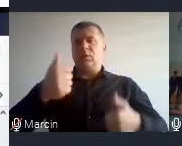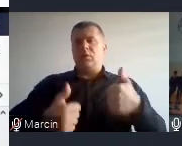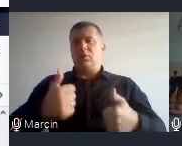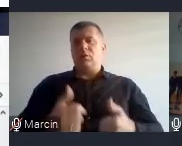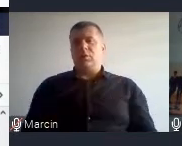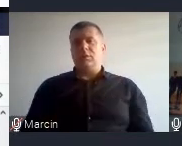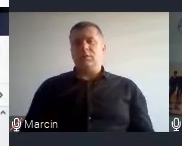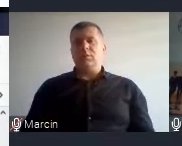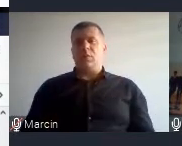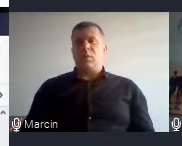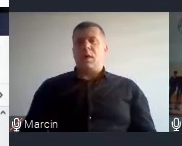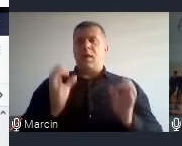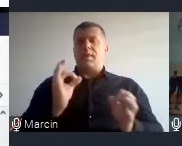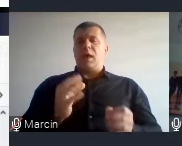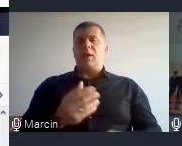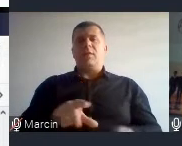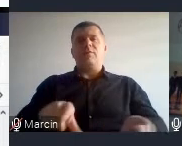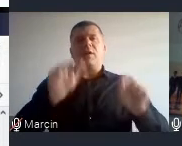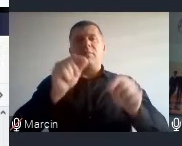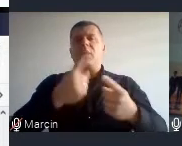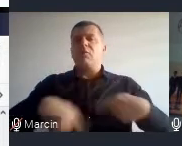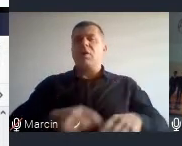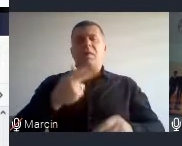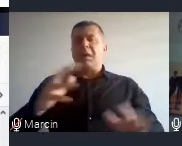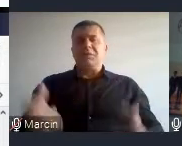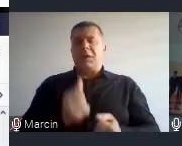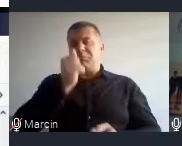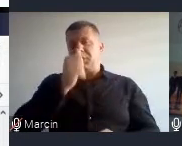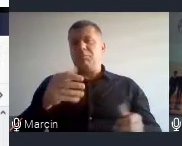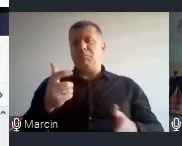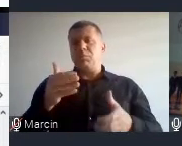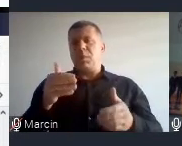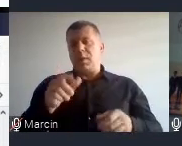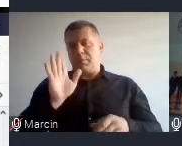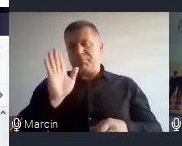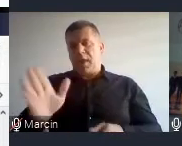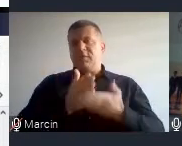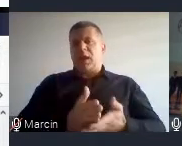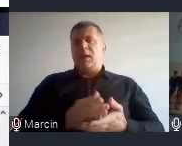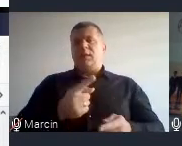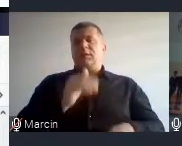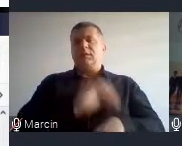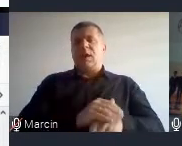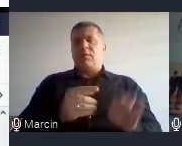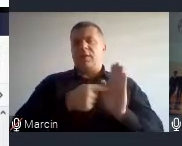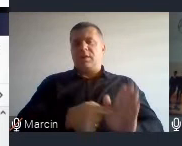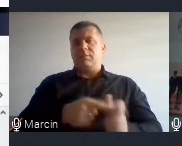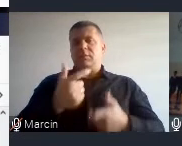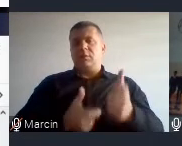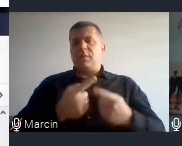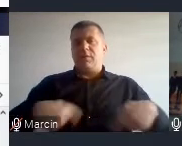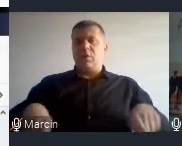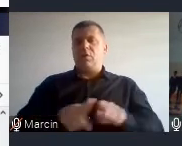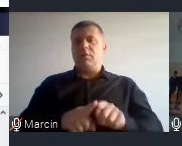bo już teraz z wolnej ręki nie znajdzie się żaden wykonawca, który byłby w stanie zamówienie w tym terminie wykonać.